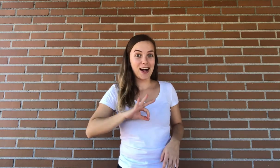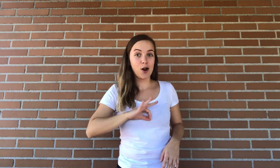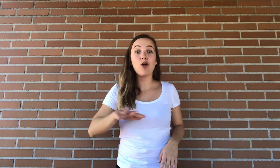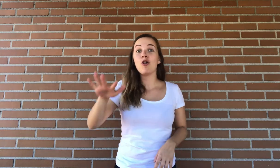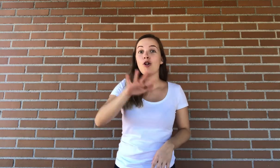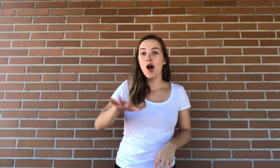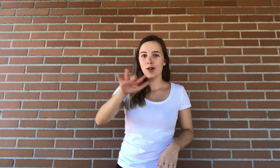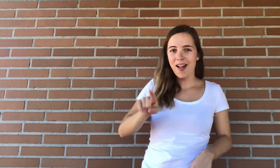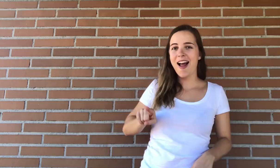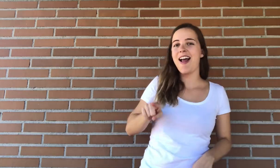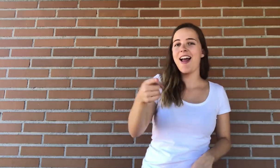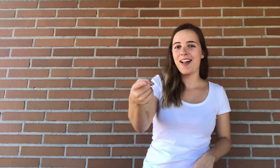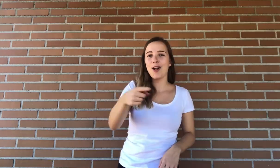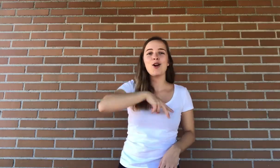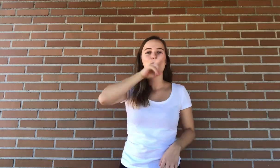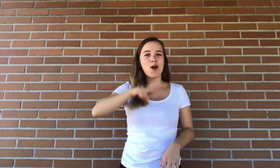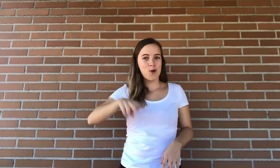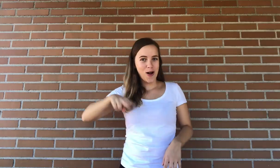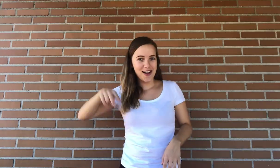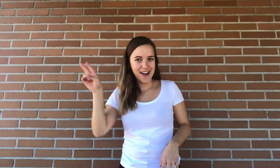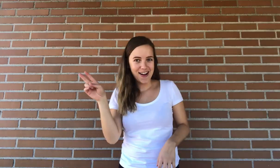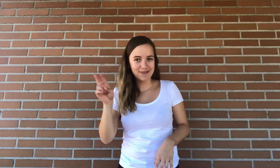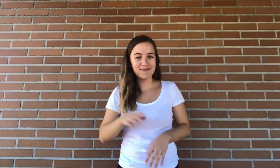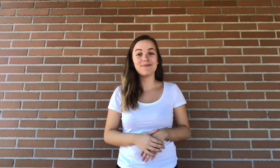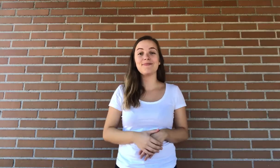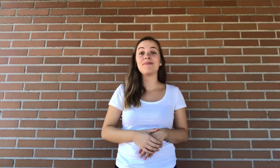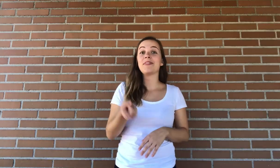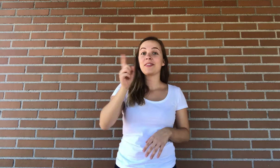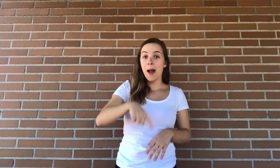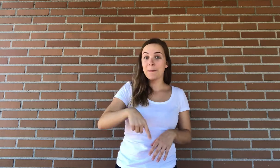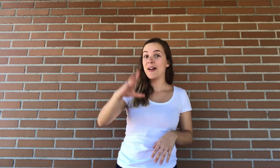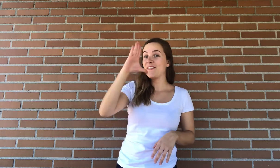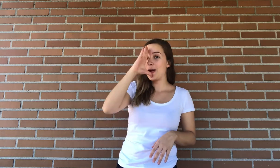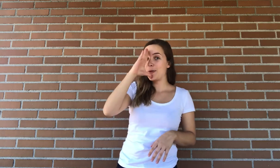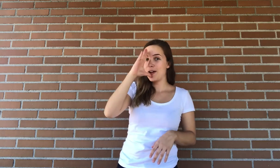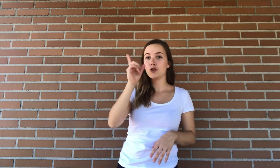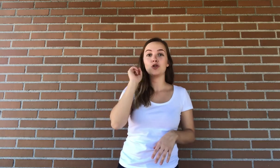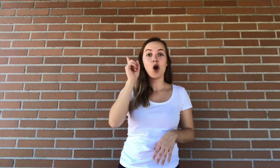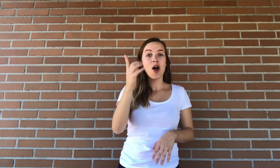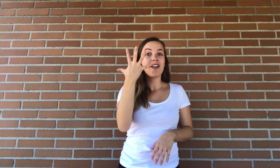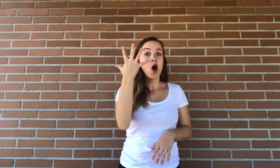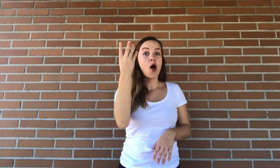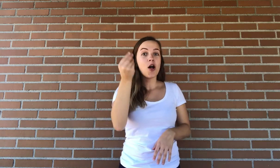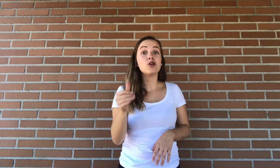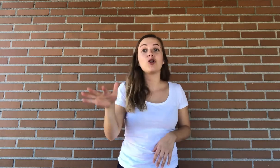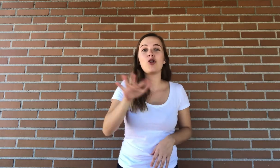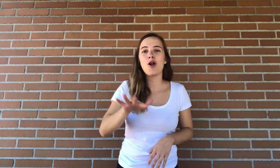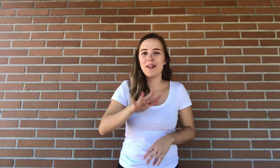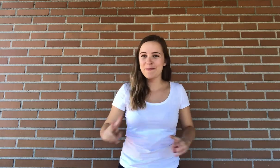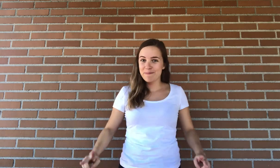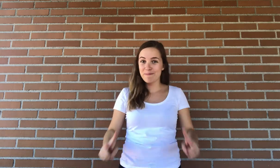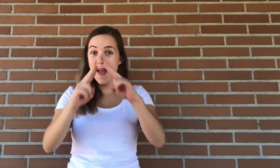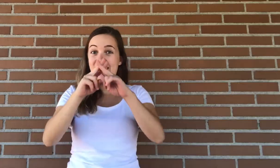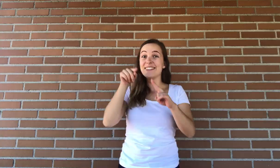¿dónde? En Al, situado en Noruega. La siguiente, en febrero, únicamente durante cinco días. ¿Dónde? En París.